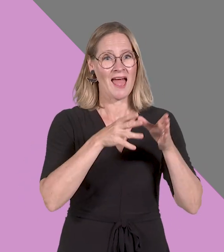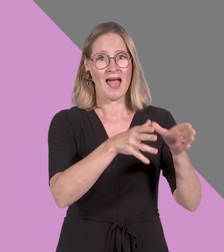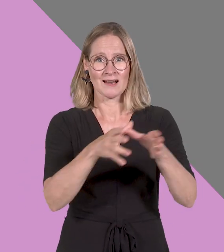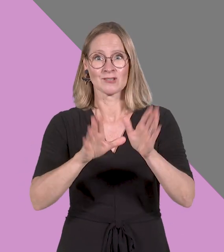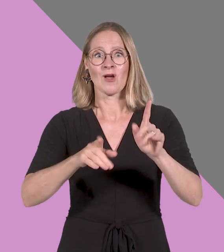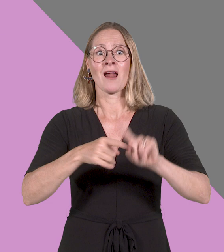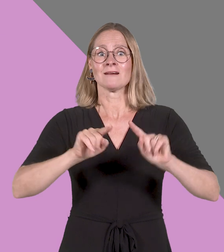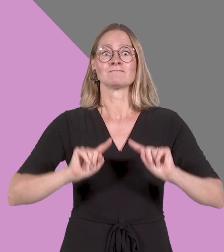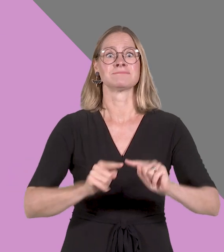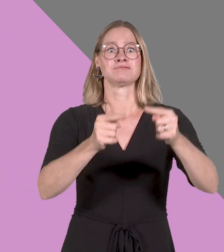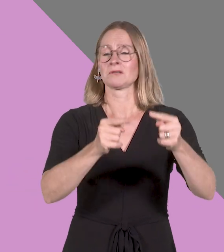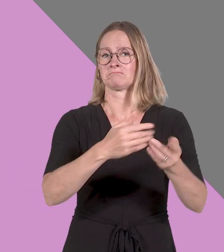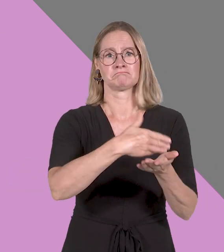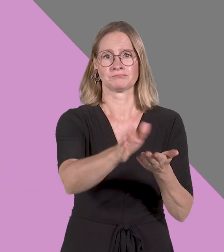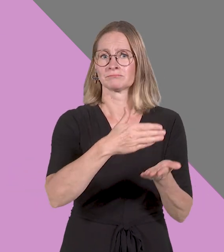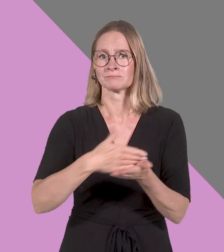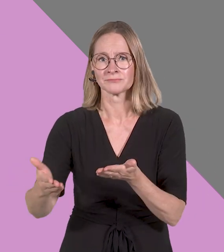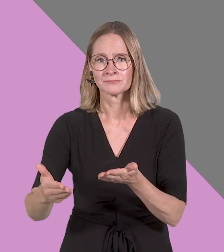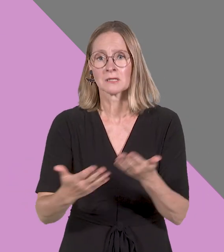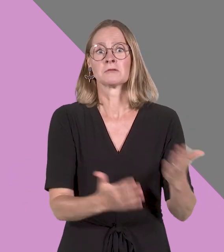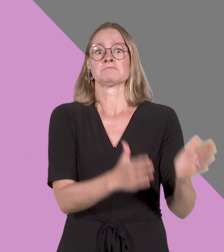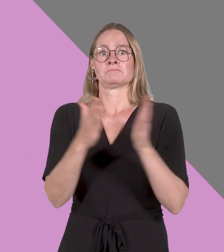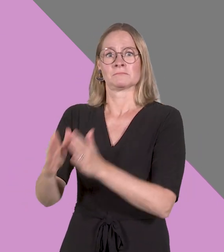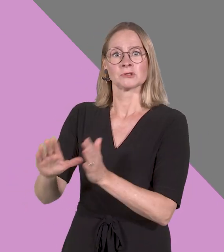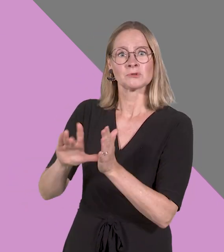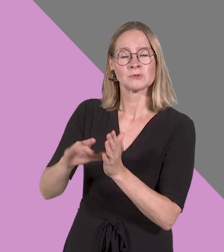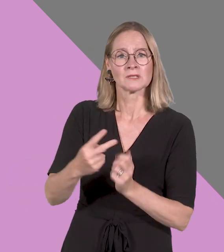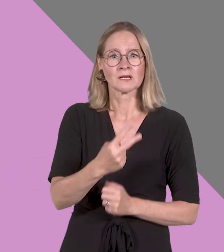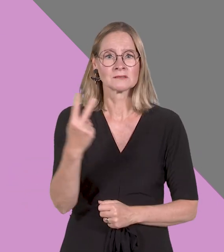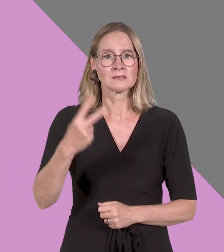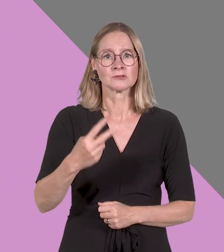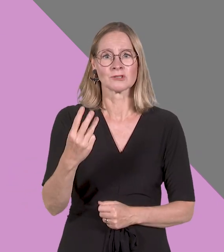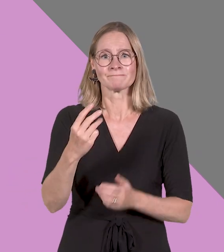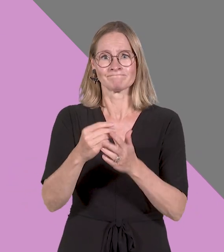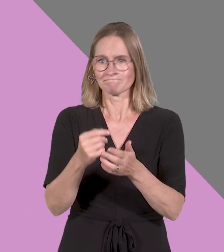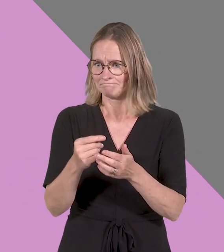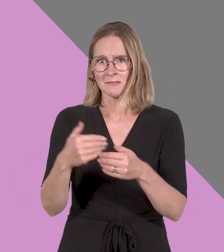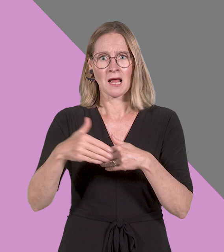jo käynnistetyt yhdenvertaisuushankkeet, se on syksyllä 2023 -